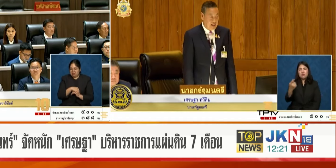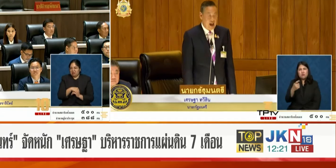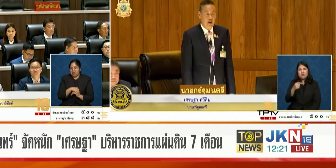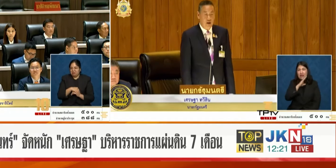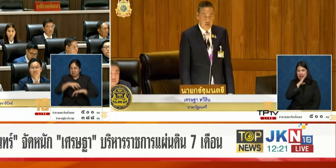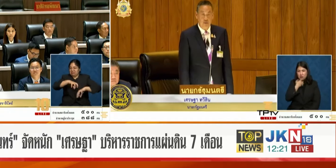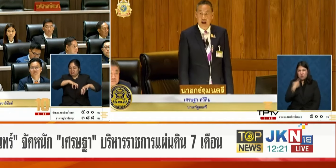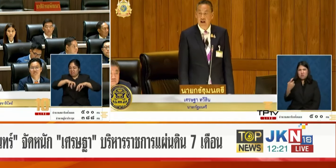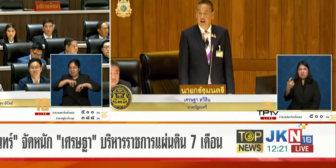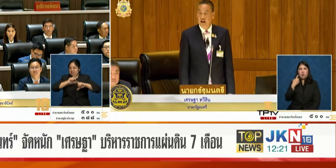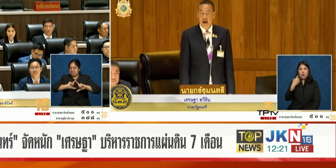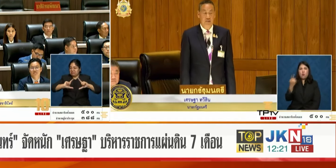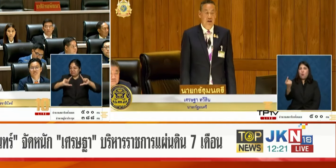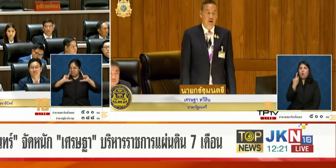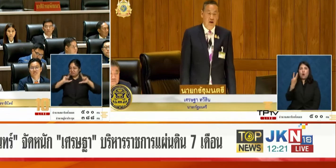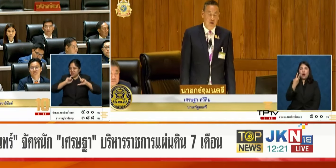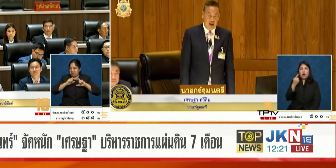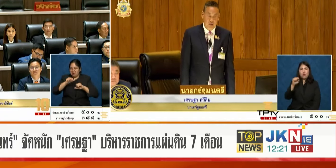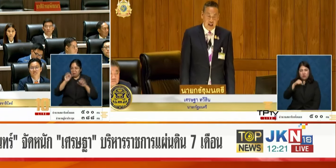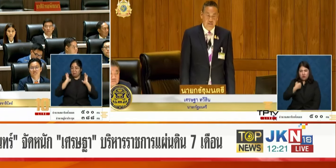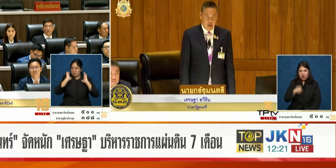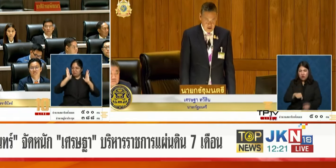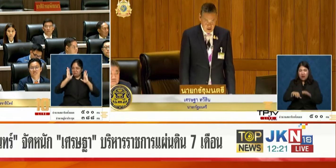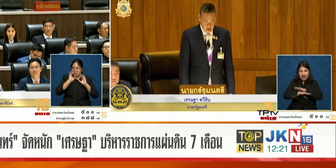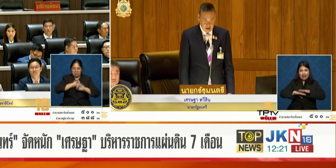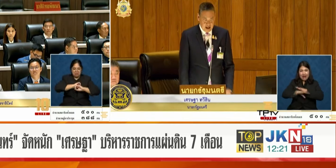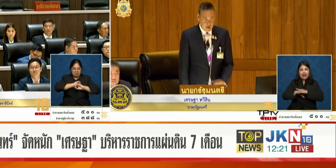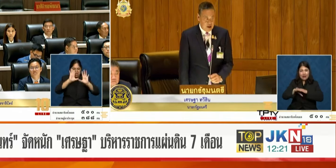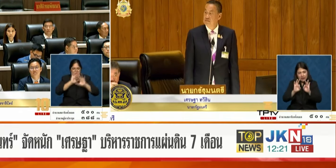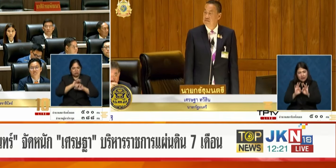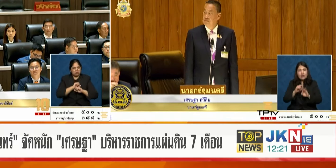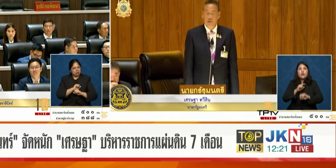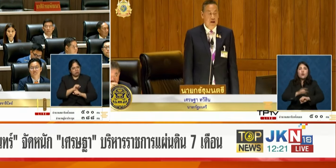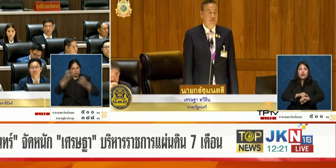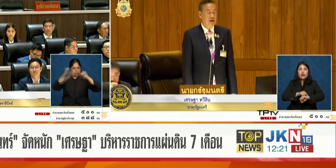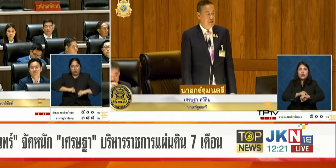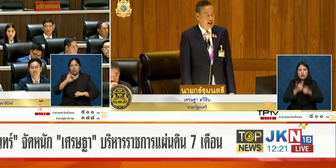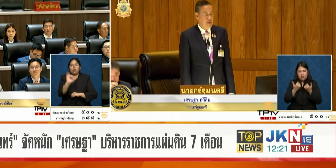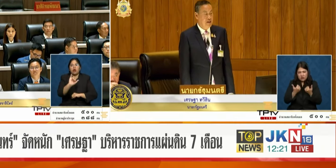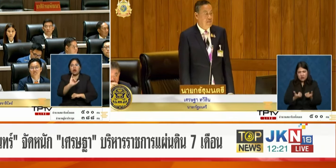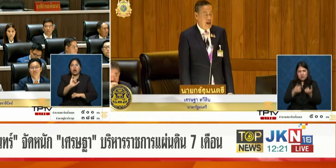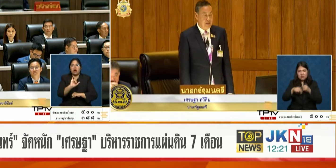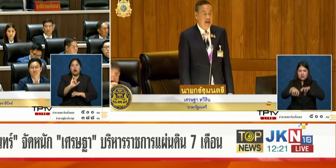บ้านเลยระเบียบนั้นจะรวมกันคดีทุจริตหรือ คดี 157 ด้วยหรือไม่แล้วก็บอกนายกว่าอย่า